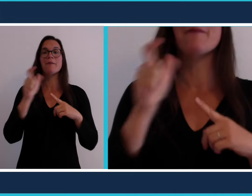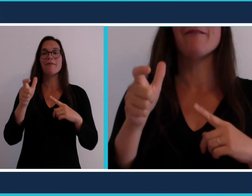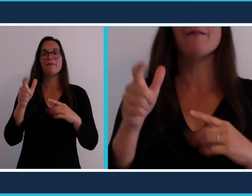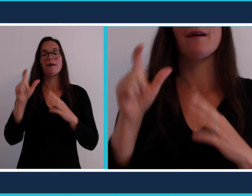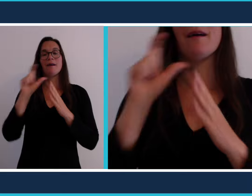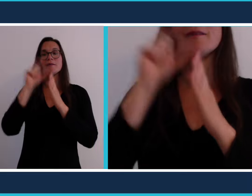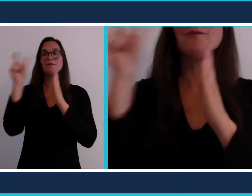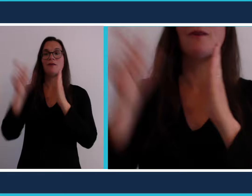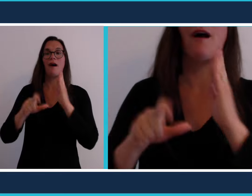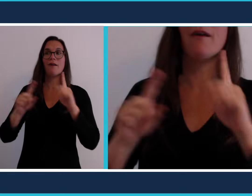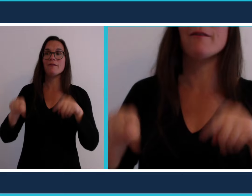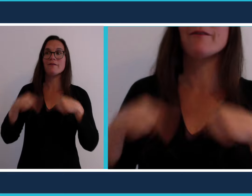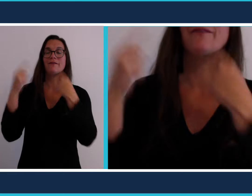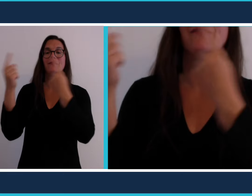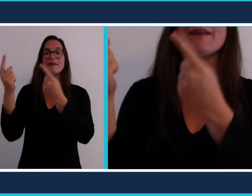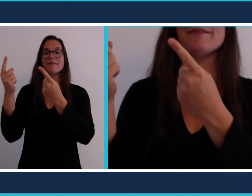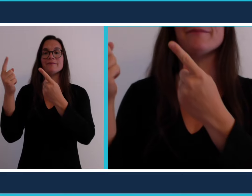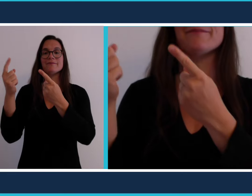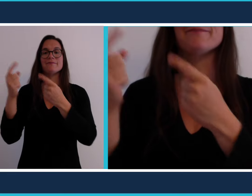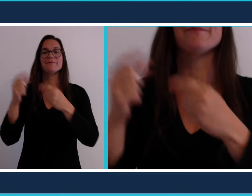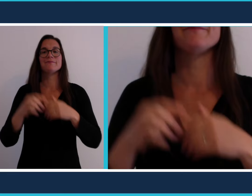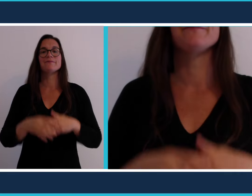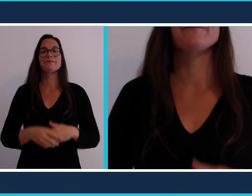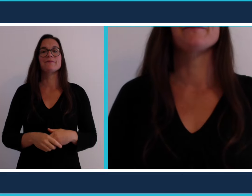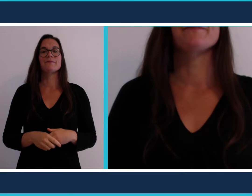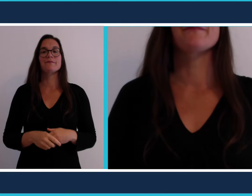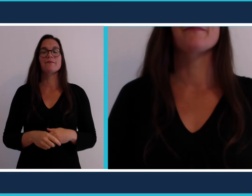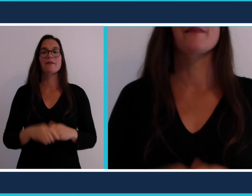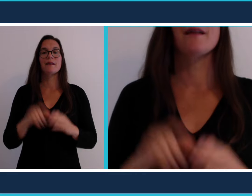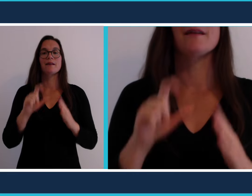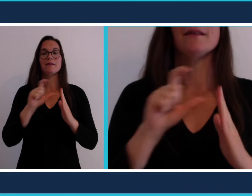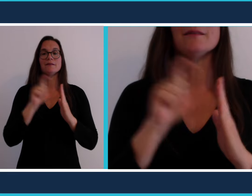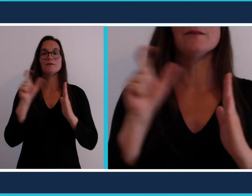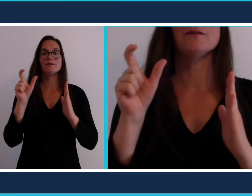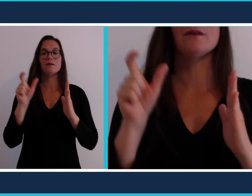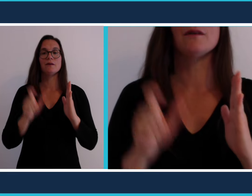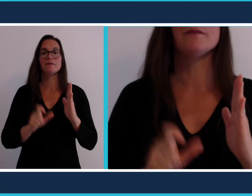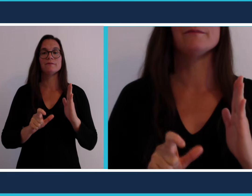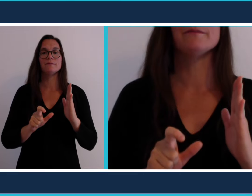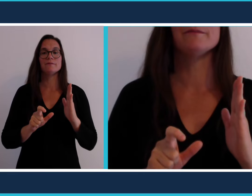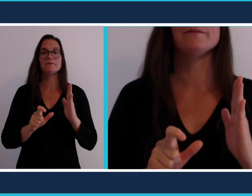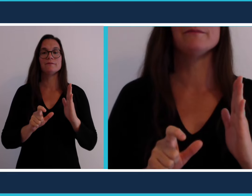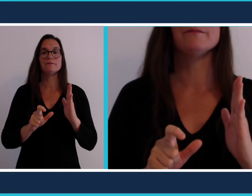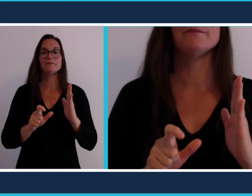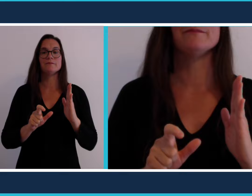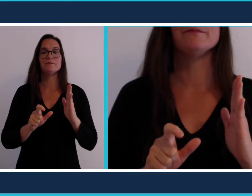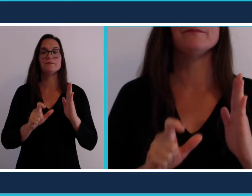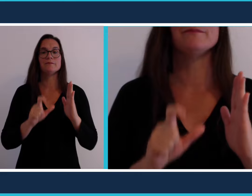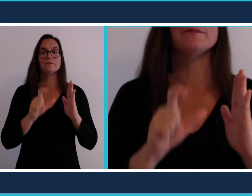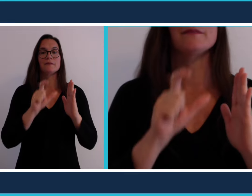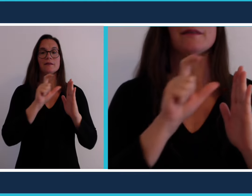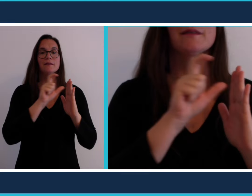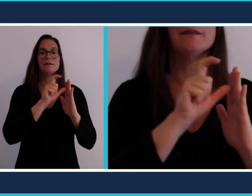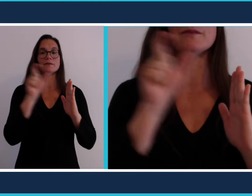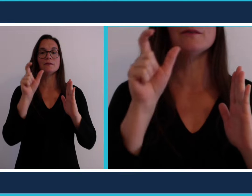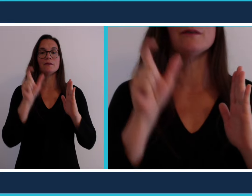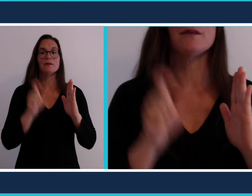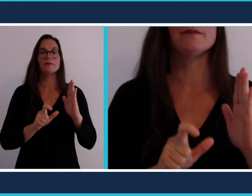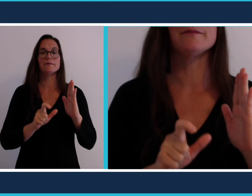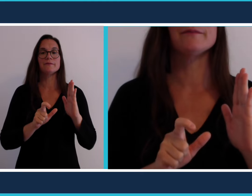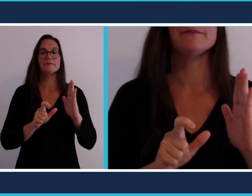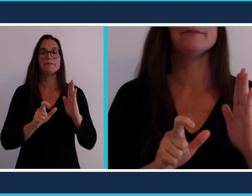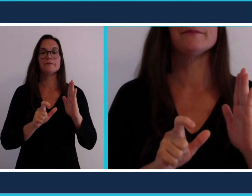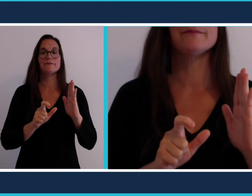[restaurant]